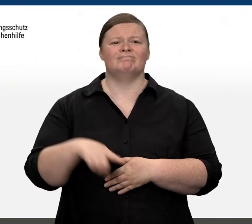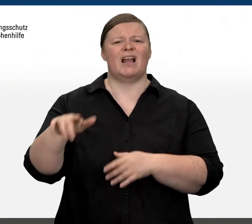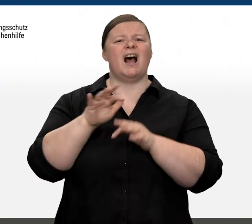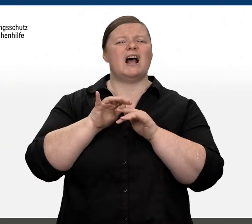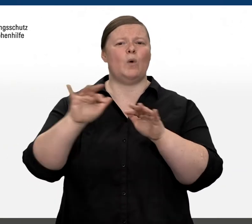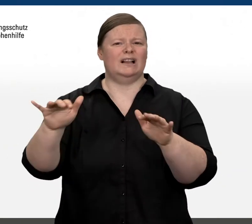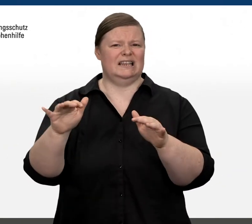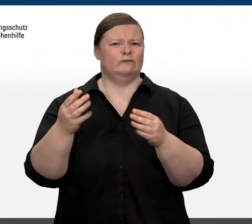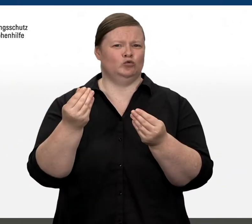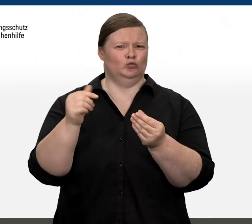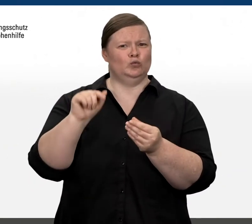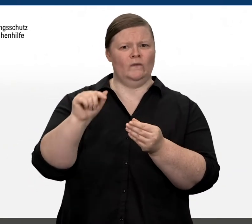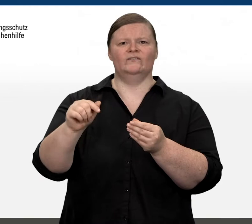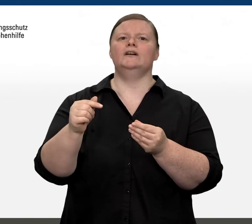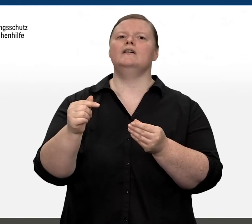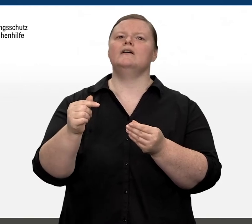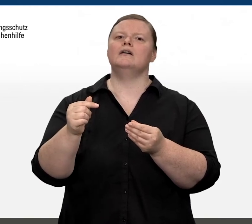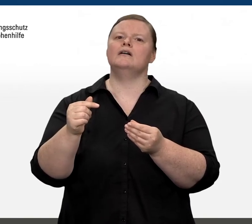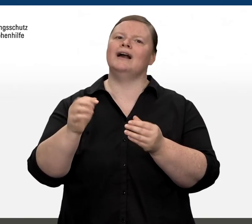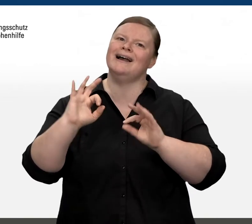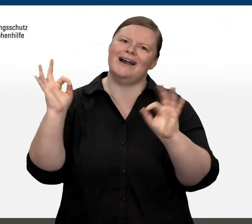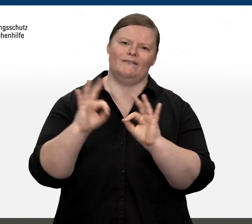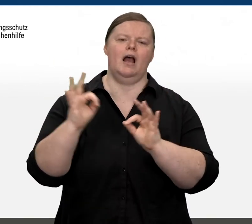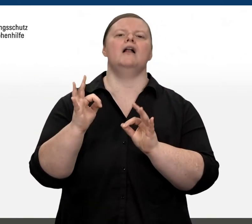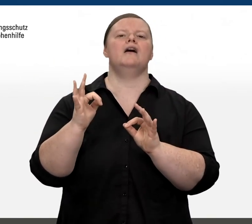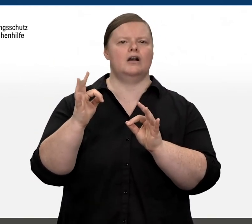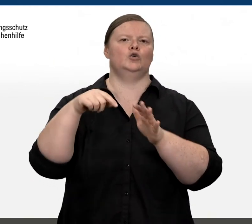Eine besondere Gefährdung geht durch